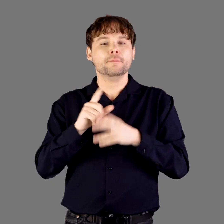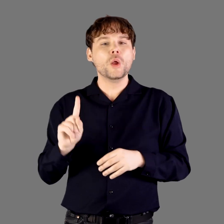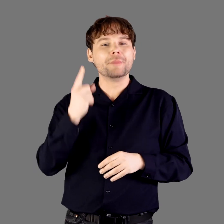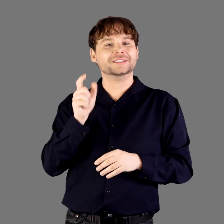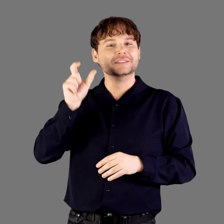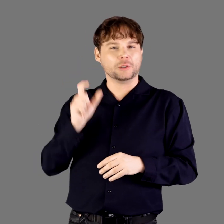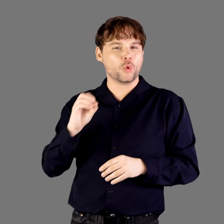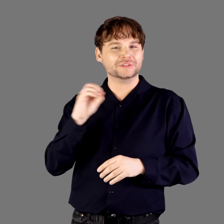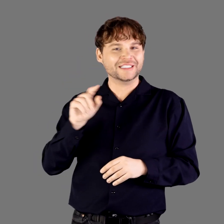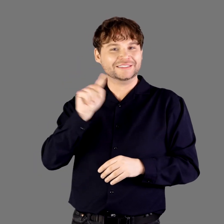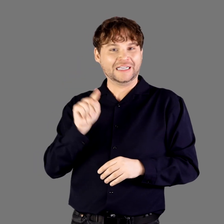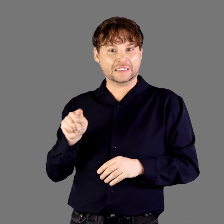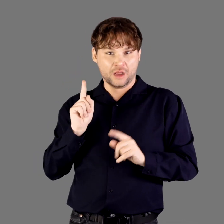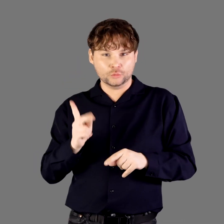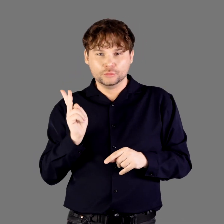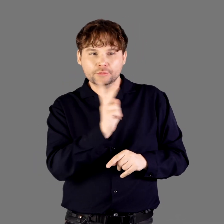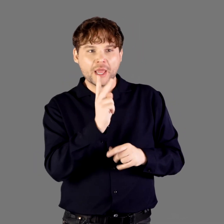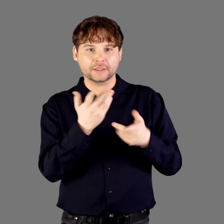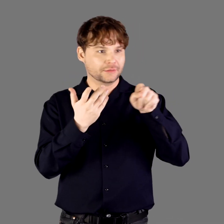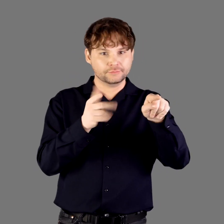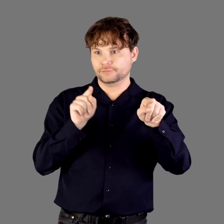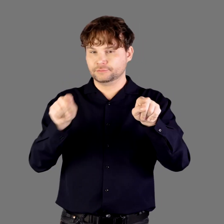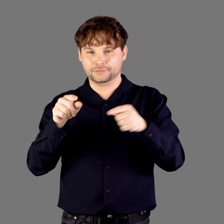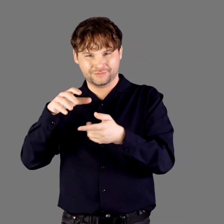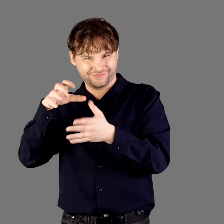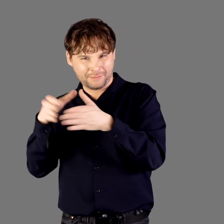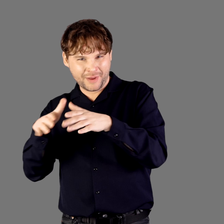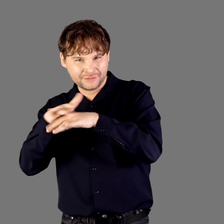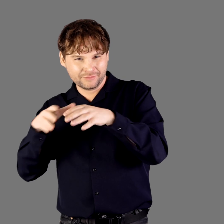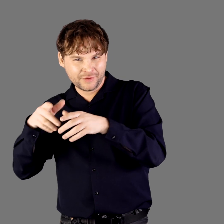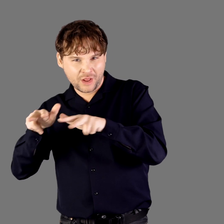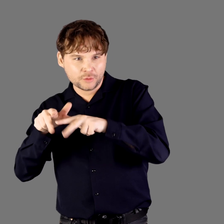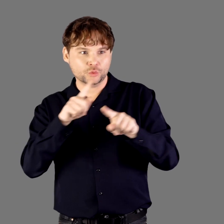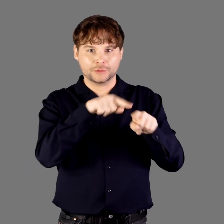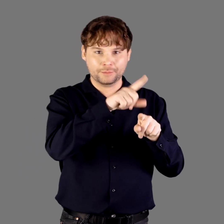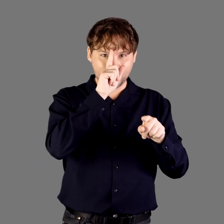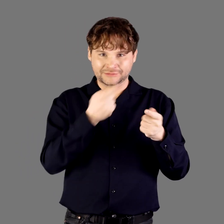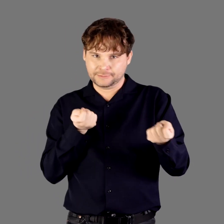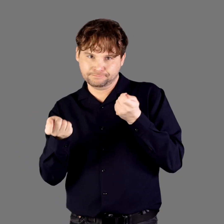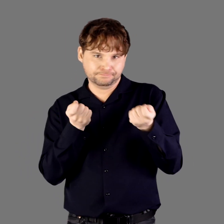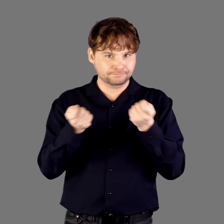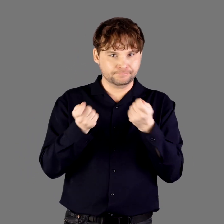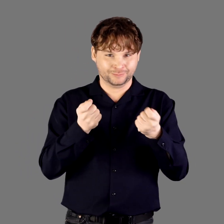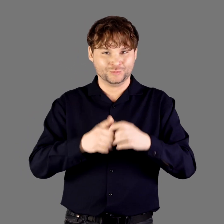Sie unterstand dem Gemeindevorsteher Oskar Ziethen.